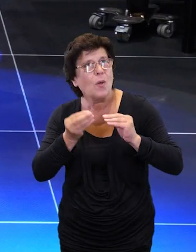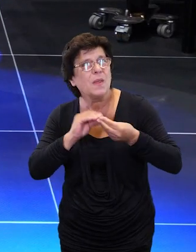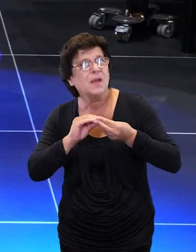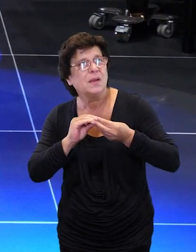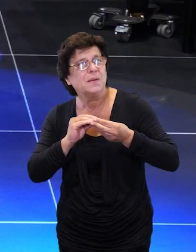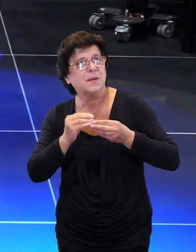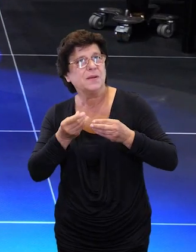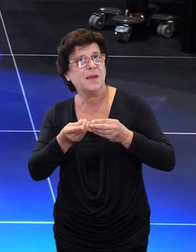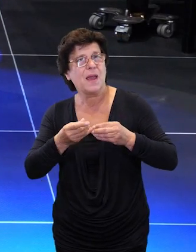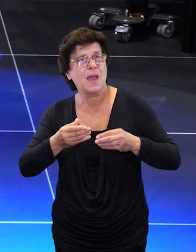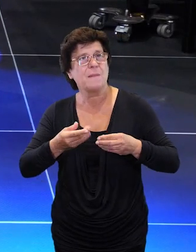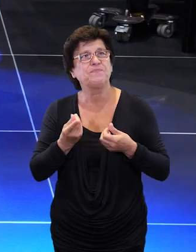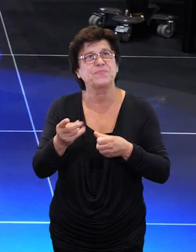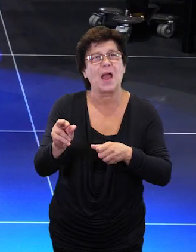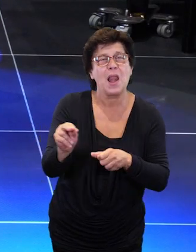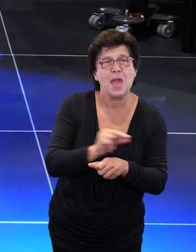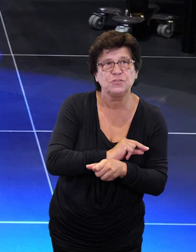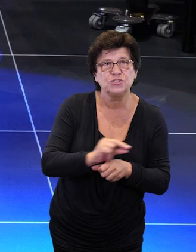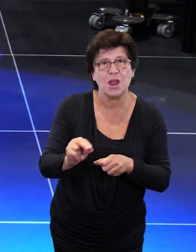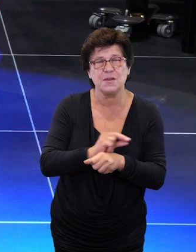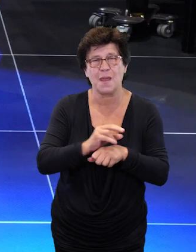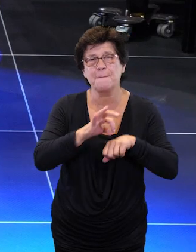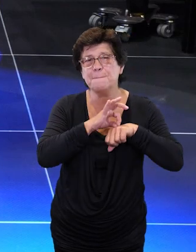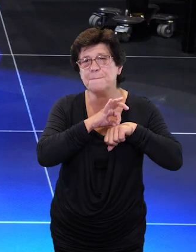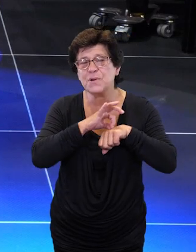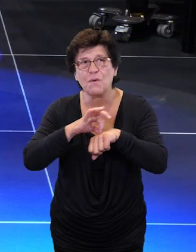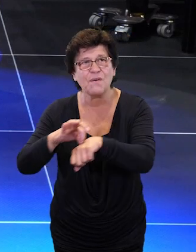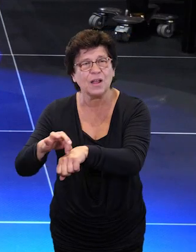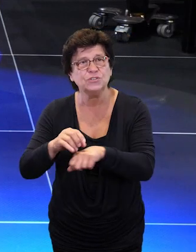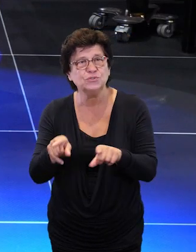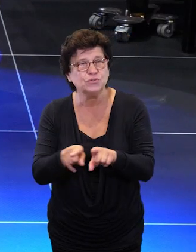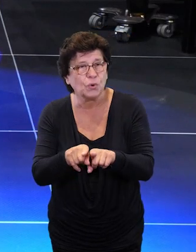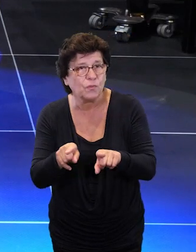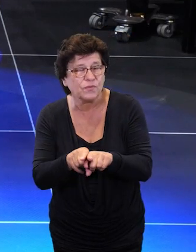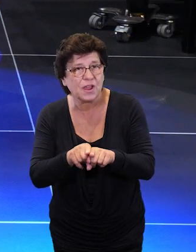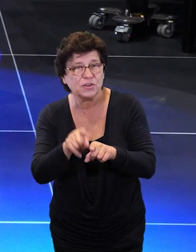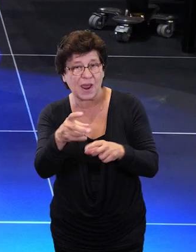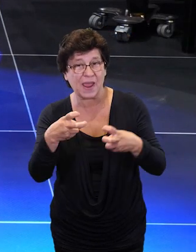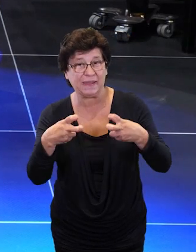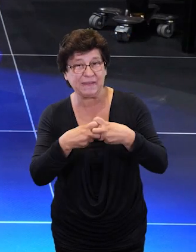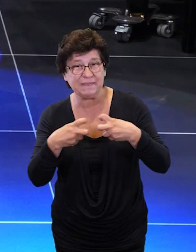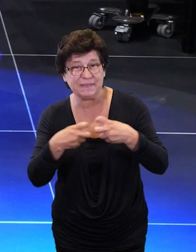Prowadzi pan kanał na YouTube, Doktor Michał, zapewne państwu znany,